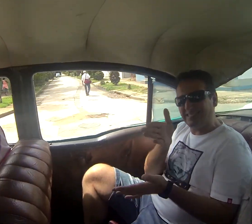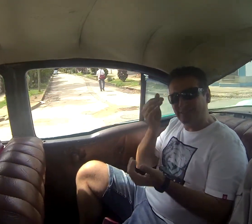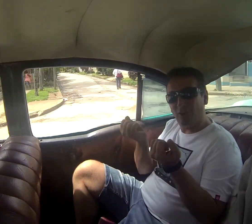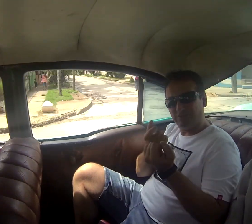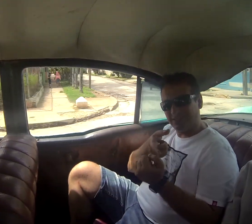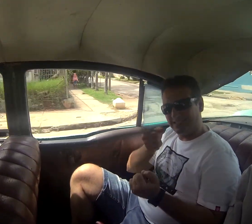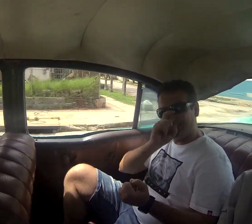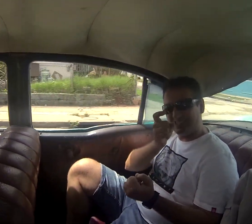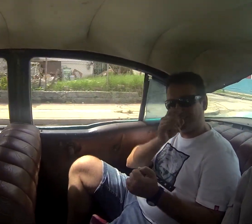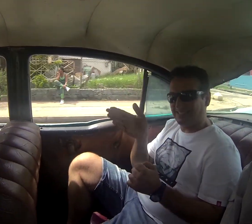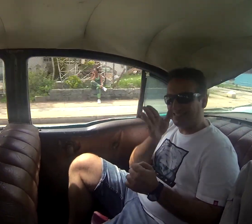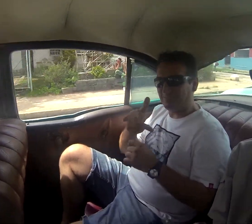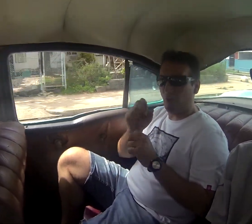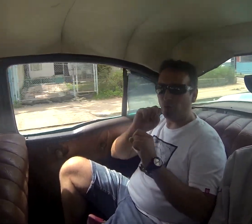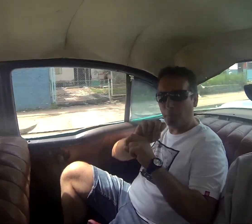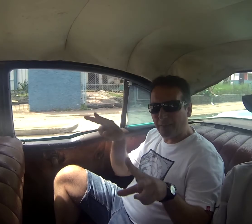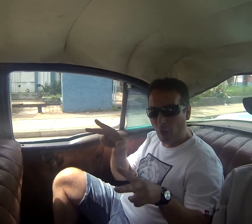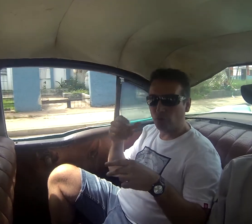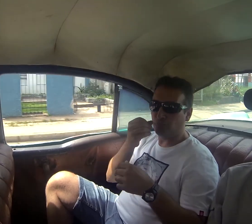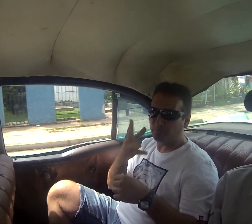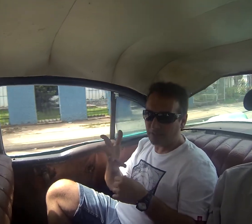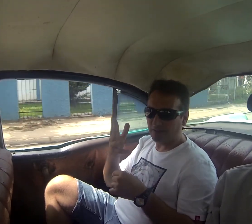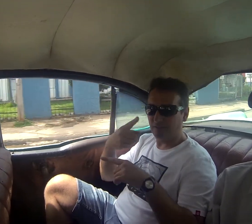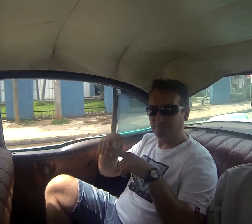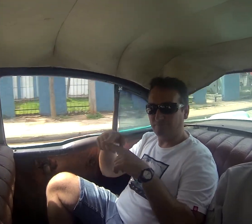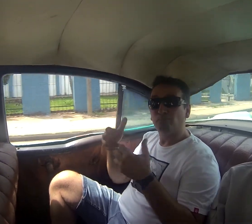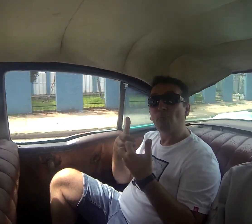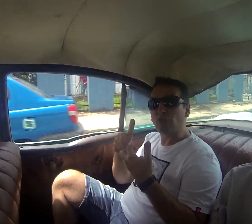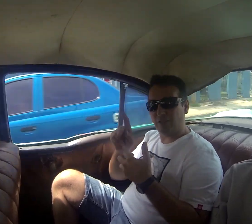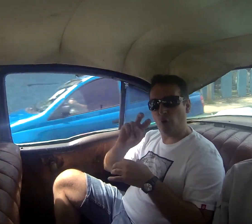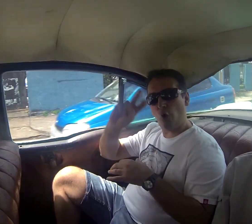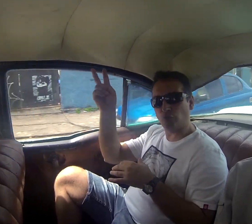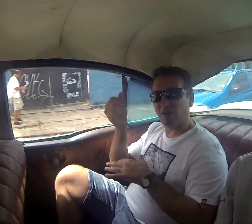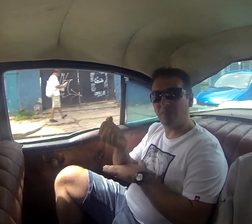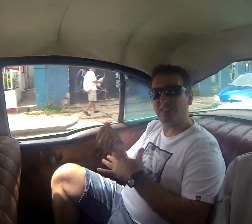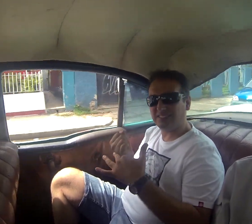Hemos montado en varios coches antiguos peores y mejores, el motor es un diésel de otro coche